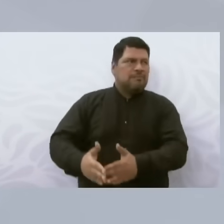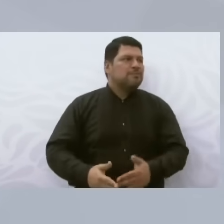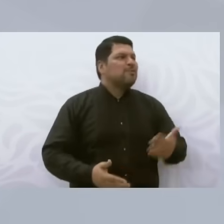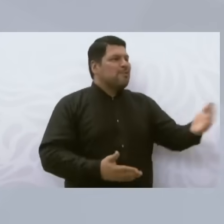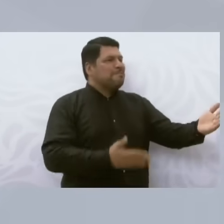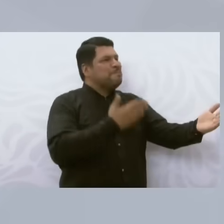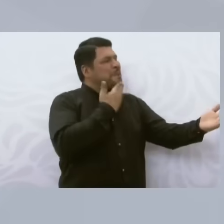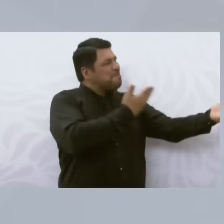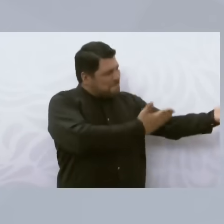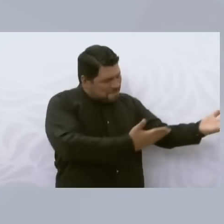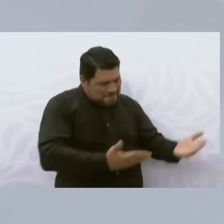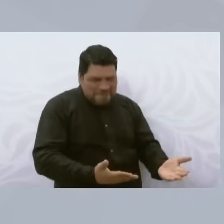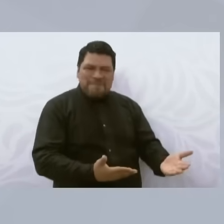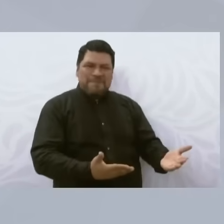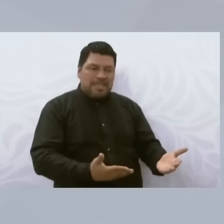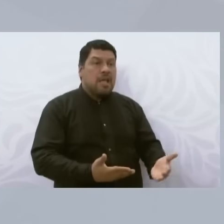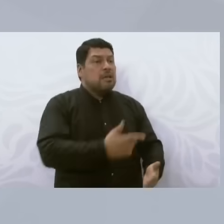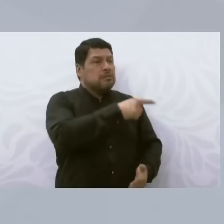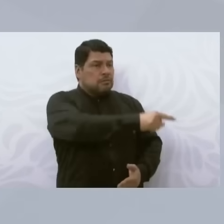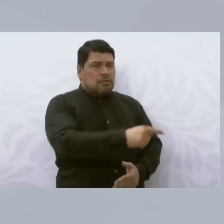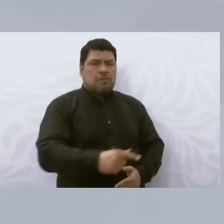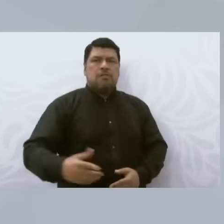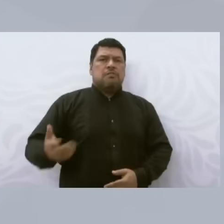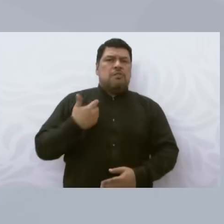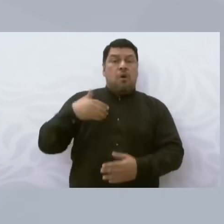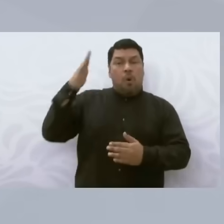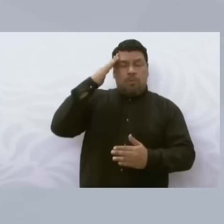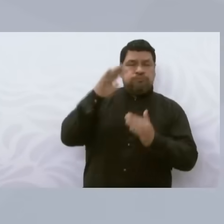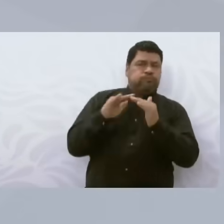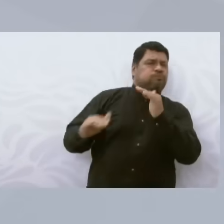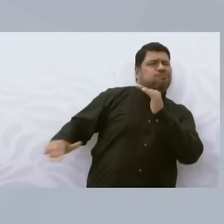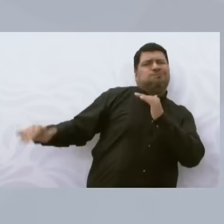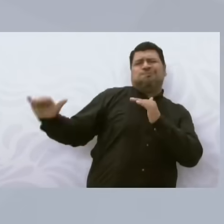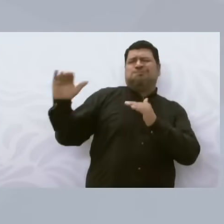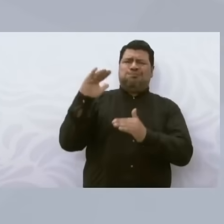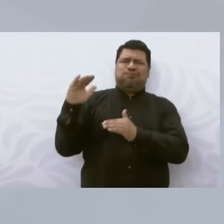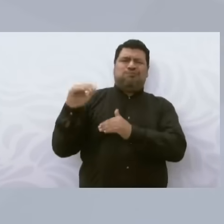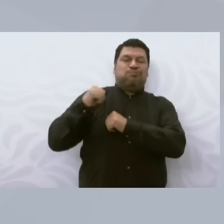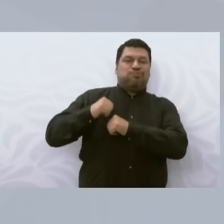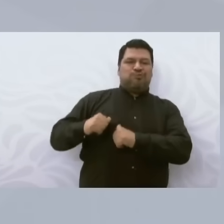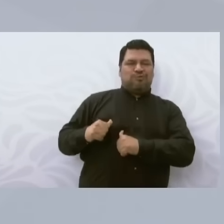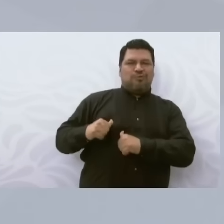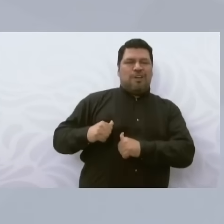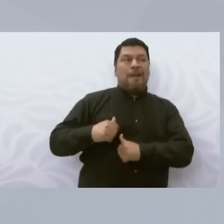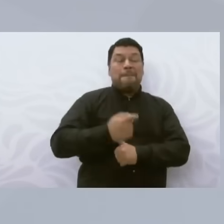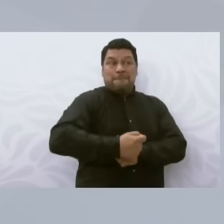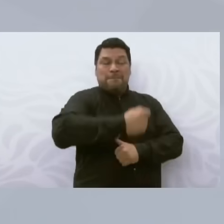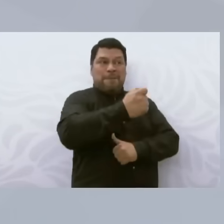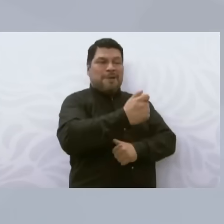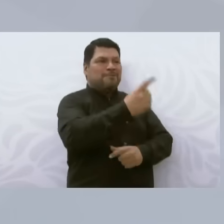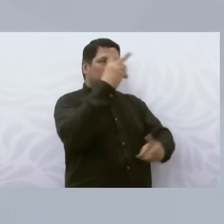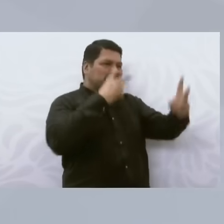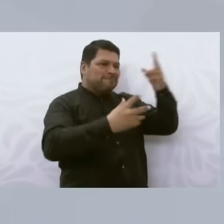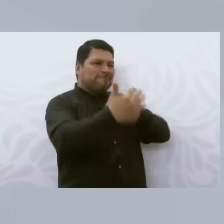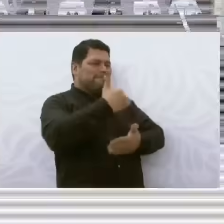bienvenida en su primera visita como comandanta suprema a esta heroica Escuela Naval Militar Alma